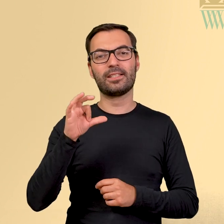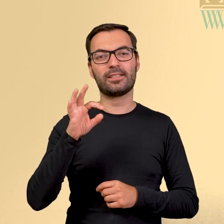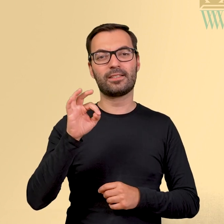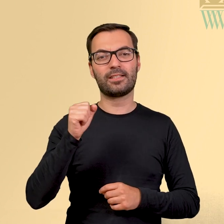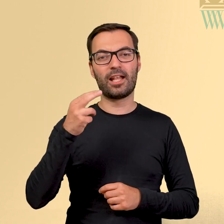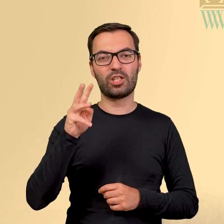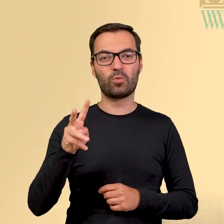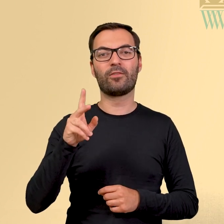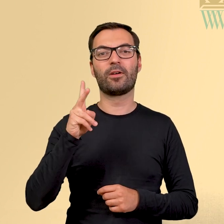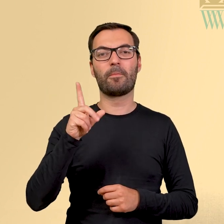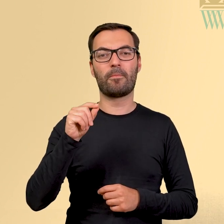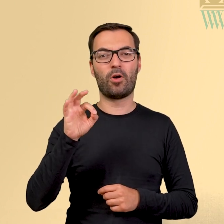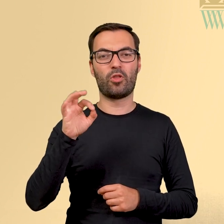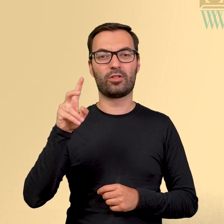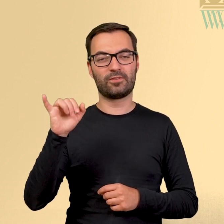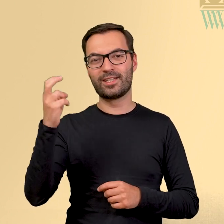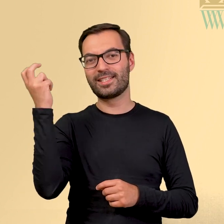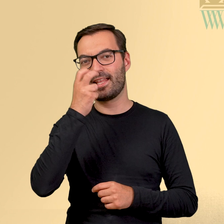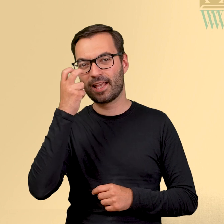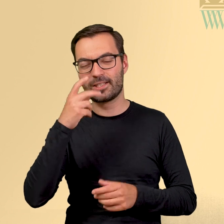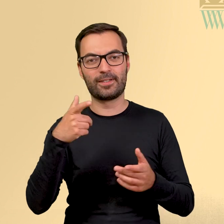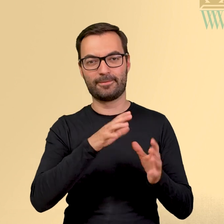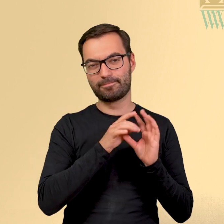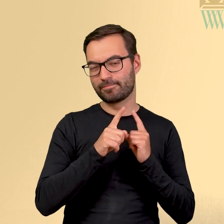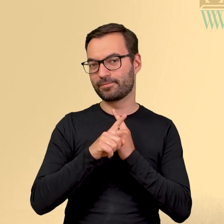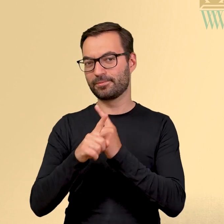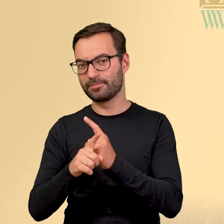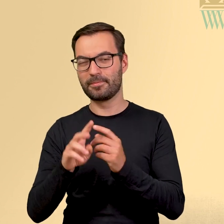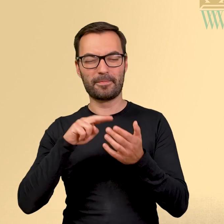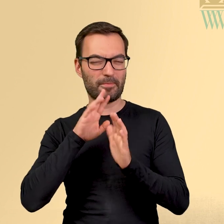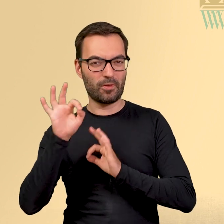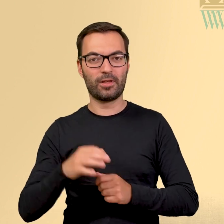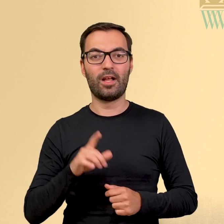Stanisława Kostki Potockiego.